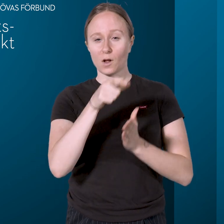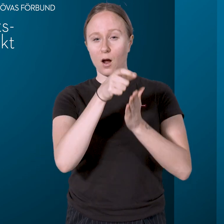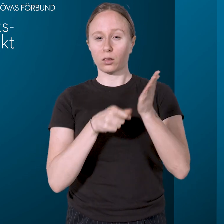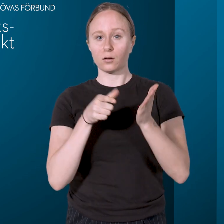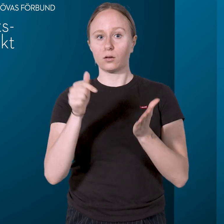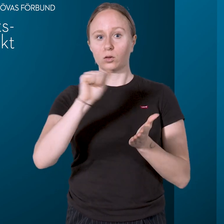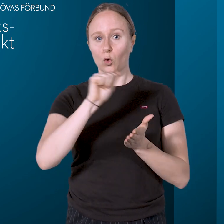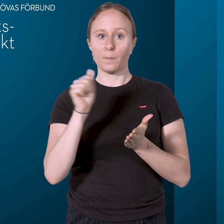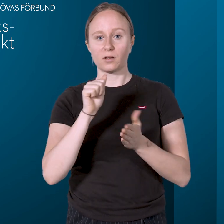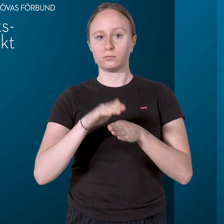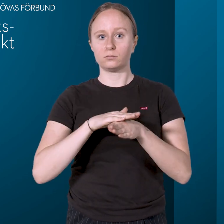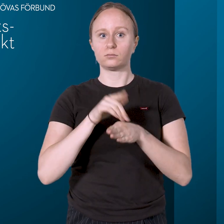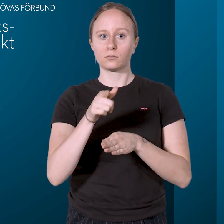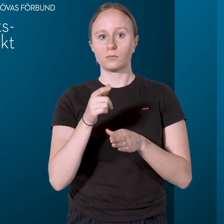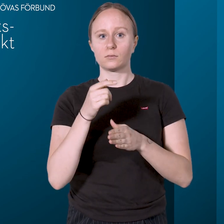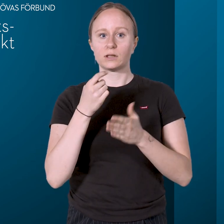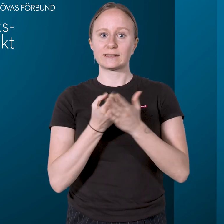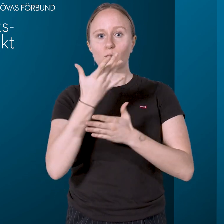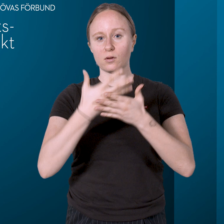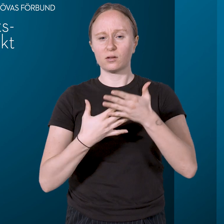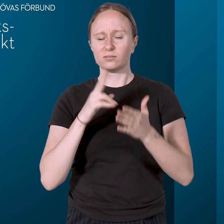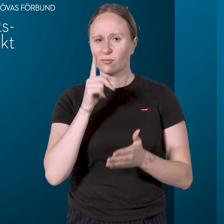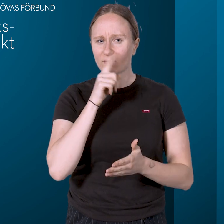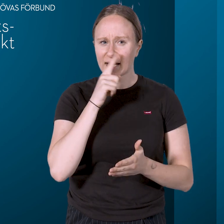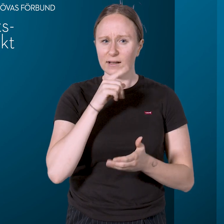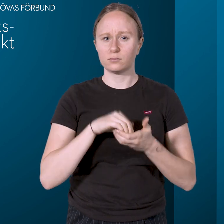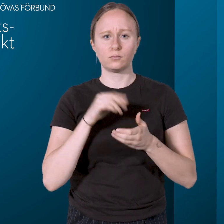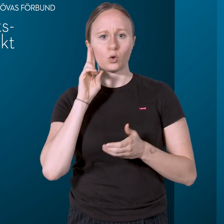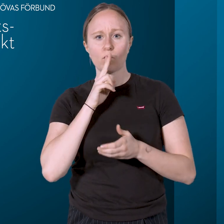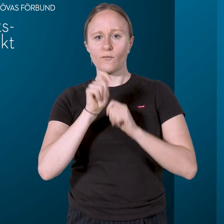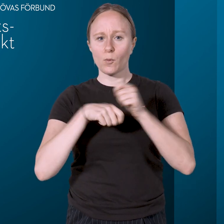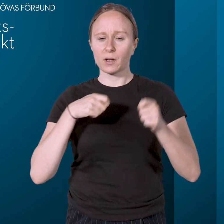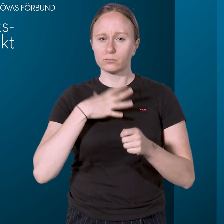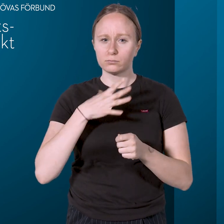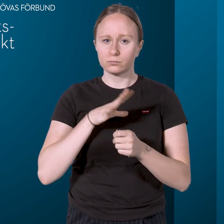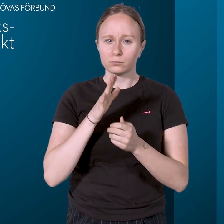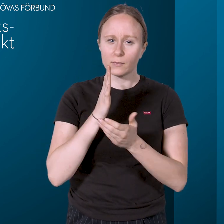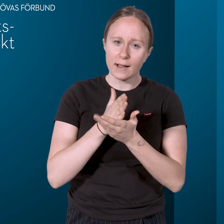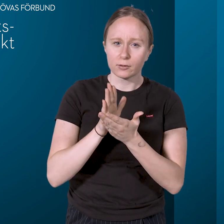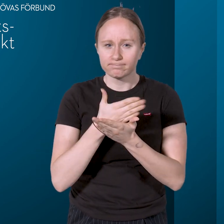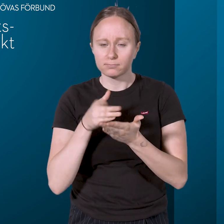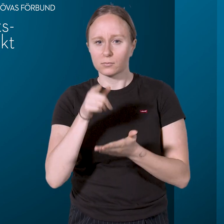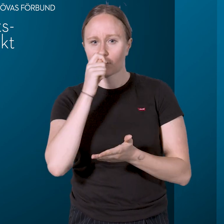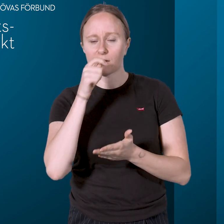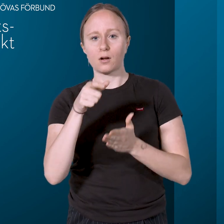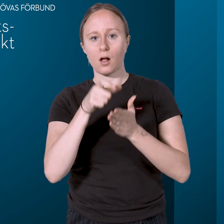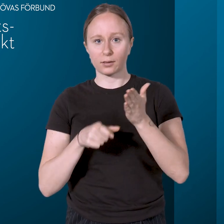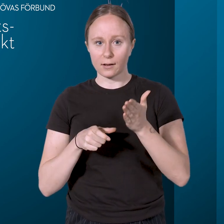I sin artikel tar Jantunen upp källor som är vilseledande - och Dövas Förbund vill rätta sakfel i artikeln.